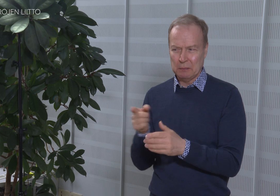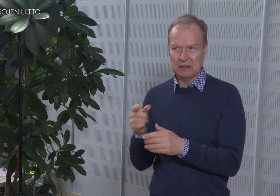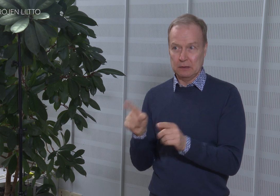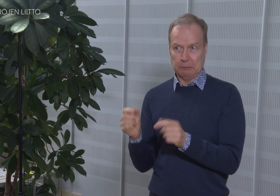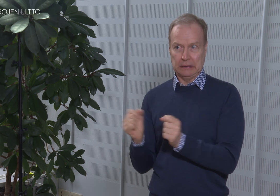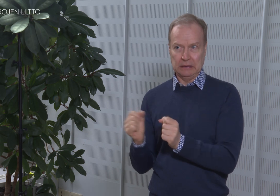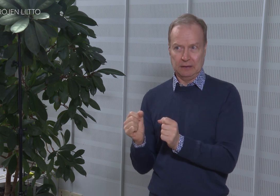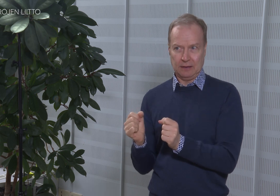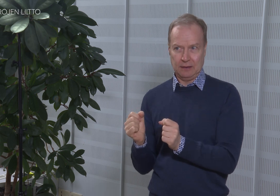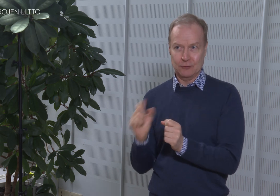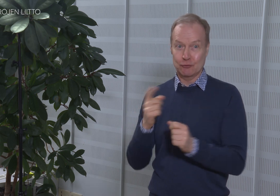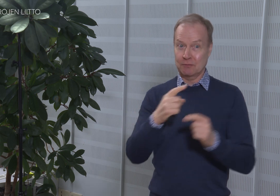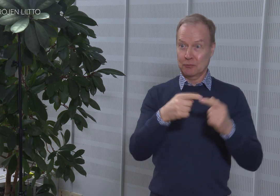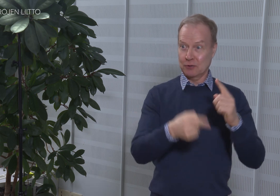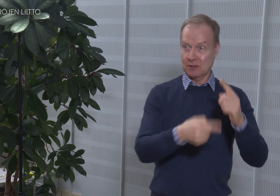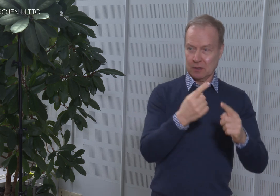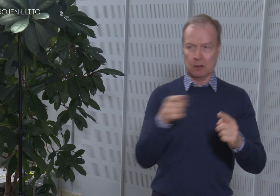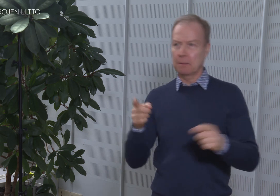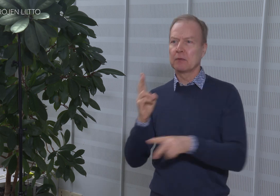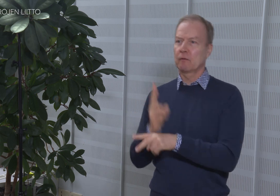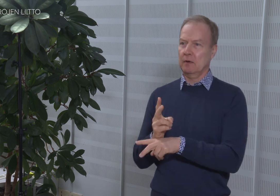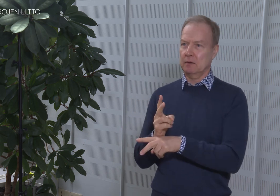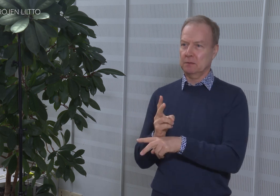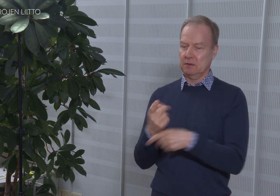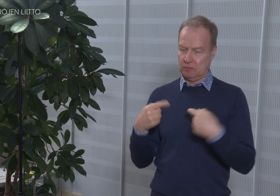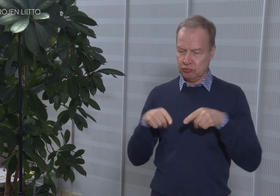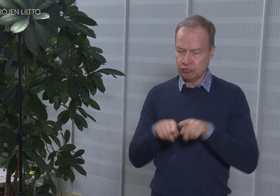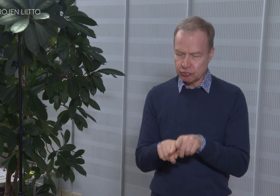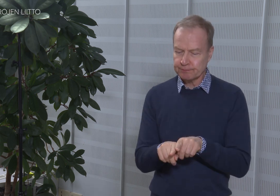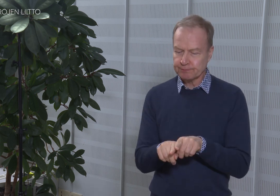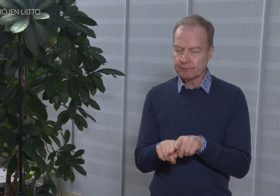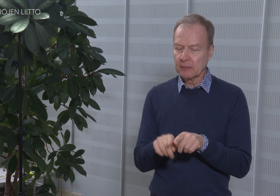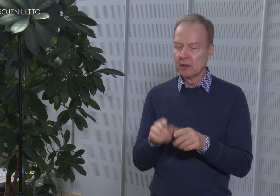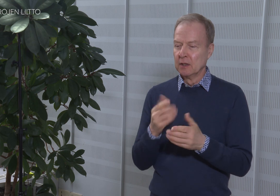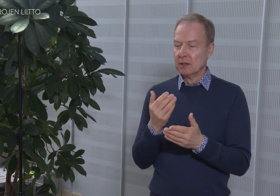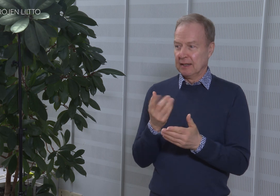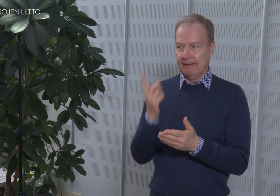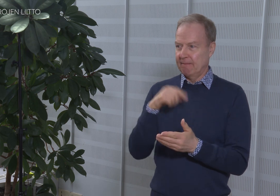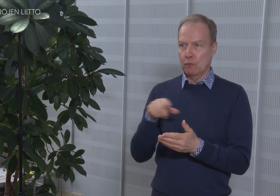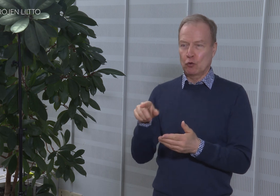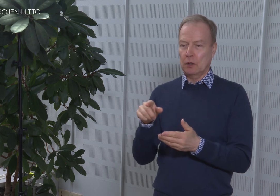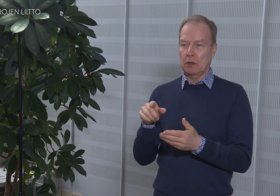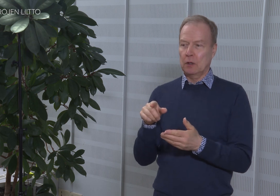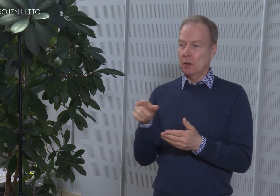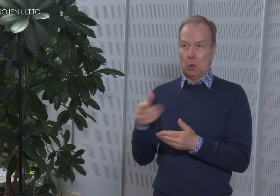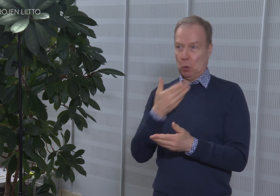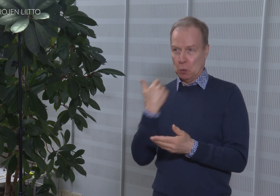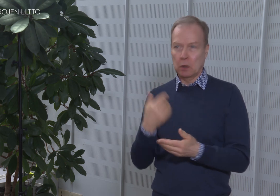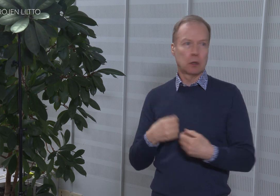Tällä asialla on todella kiire, koska esimerkiksi traumoja ei tulisi purkaa -